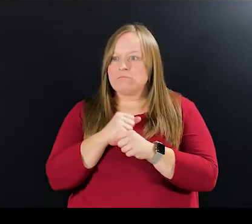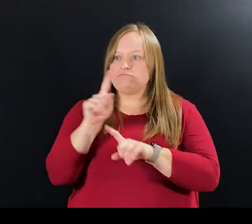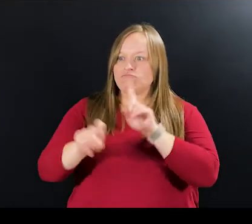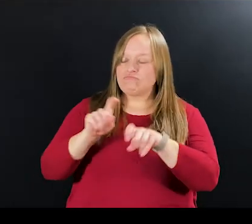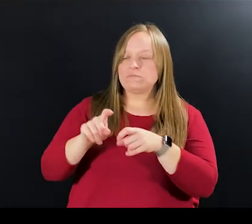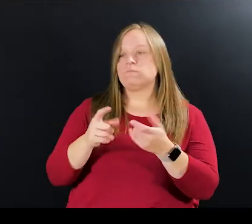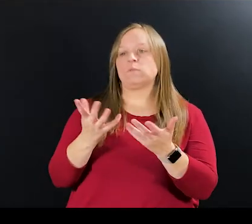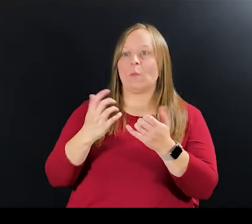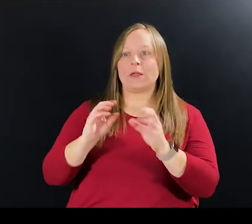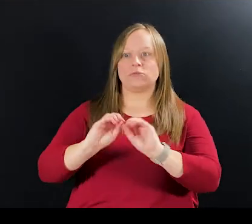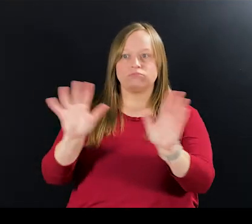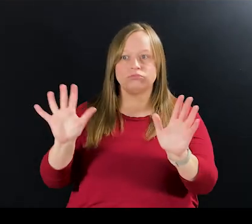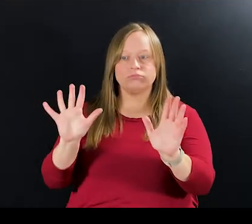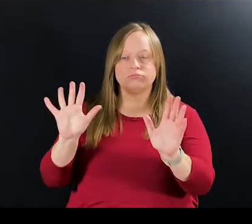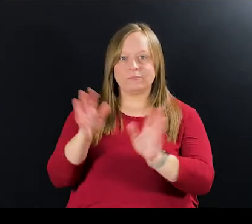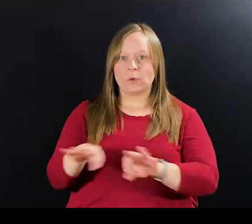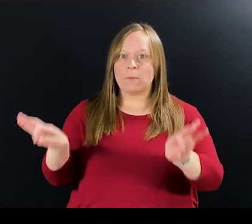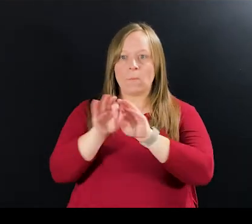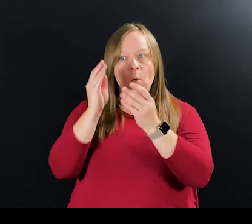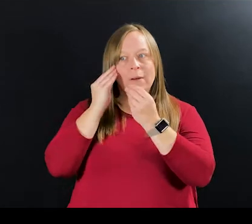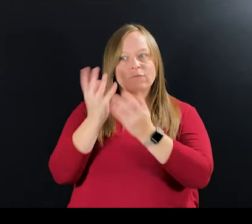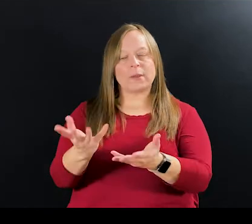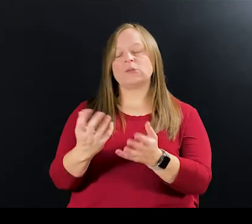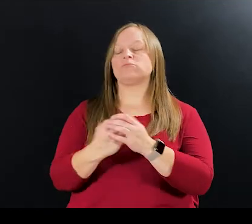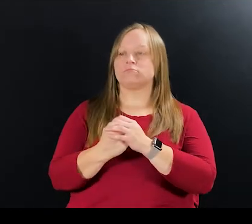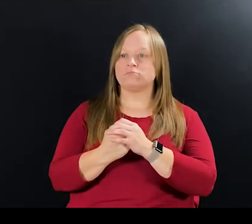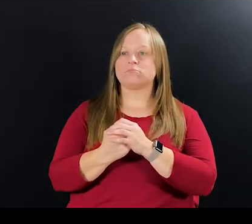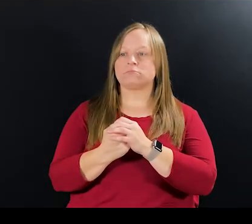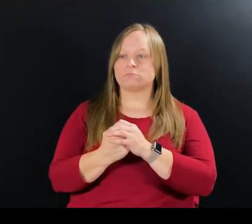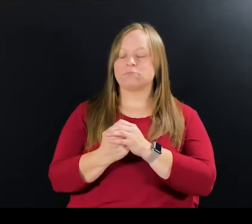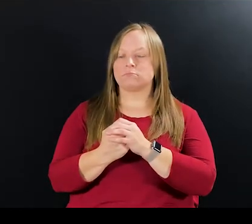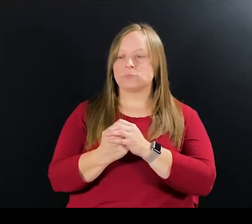y, por eso, hoy queremos darles esta importante información.